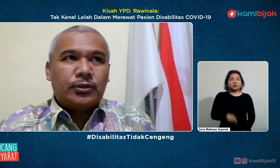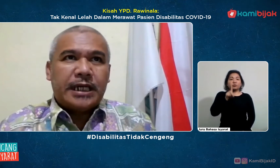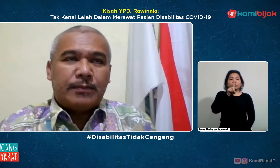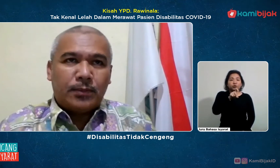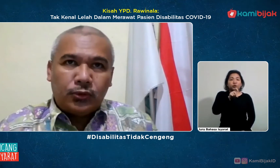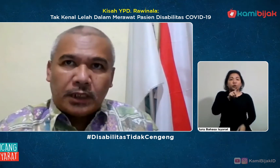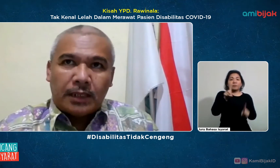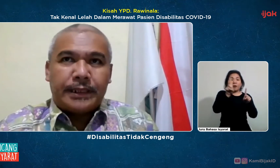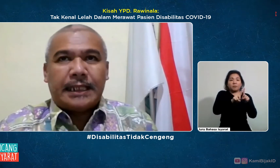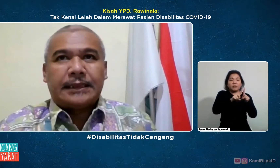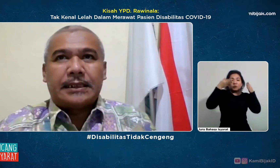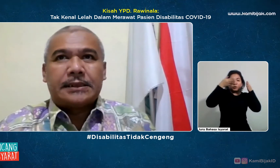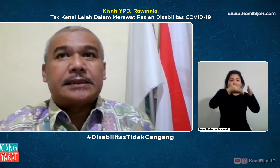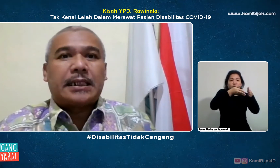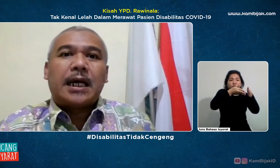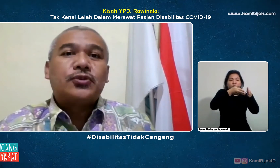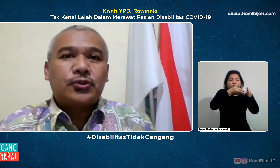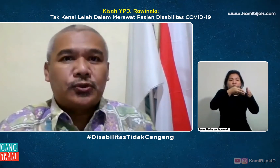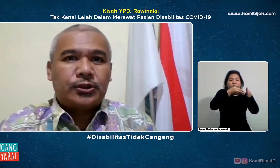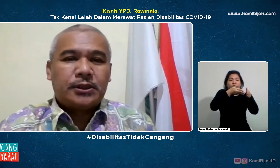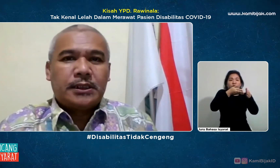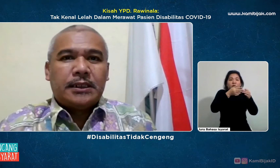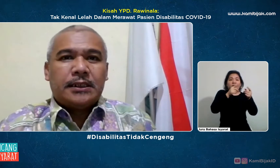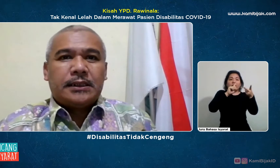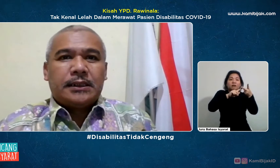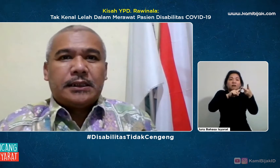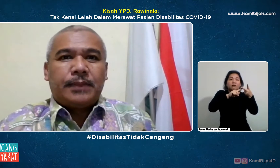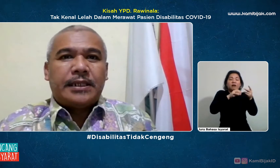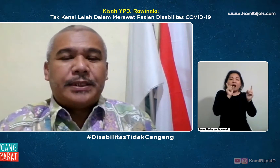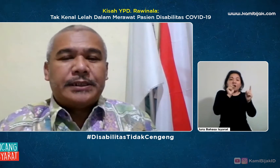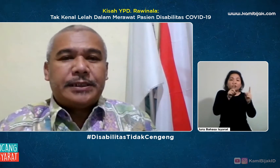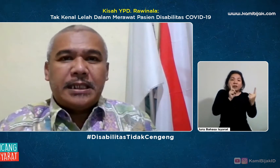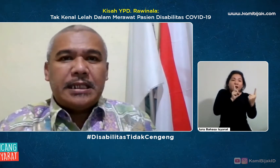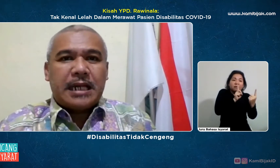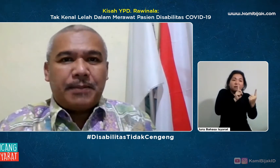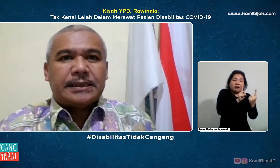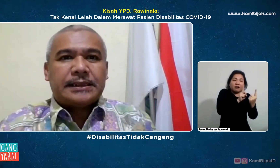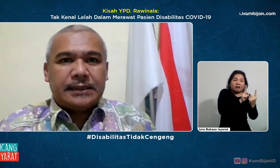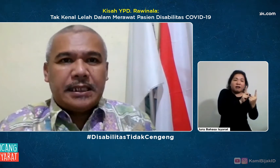kemudian membutuhkan pendekatan secara khusus pada prinsipnya kapan saja